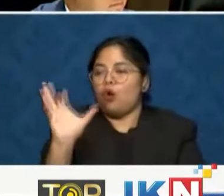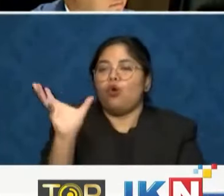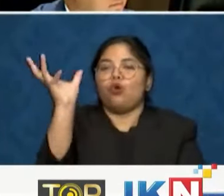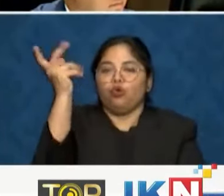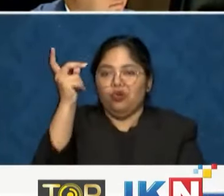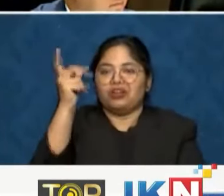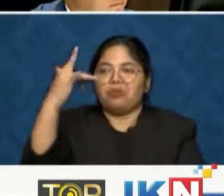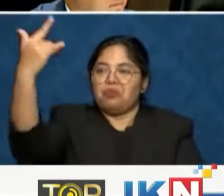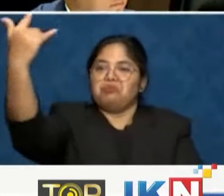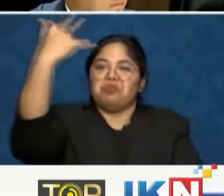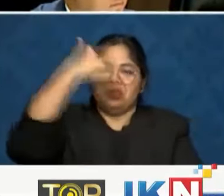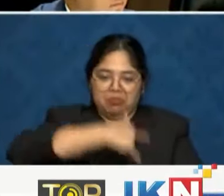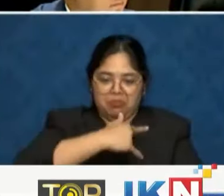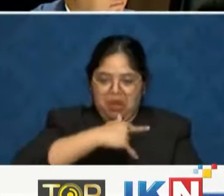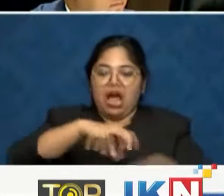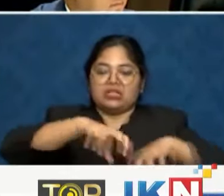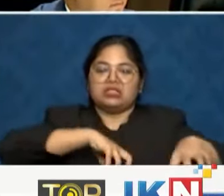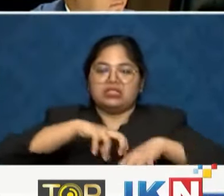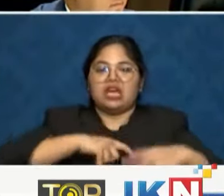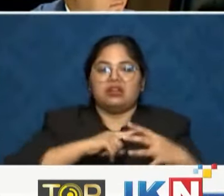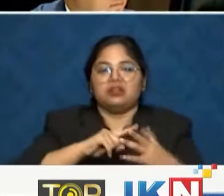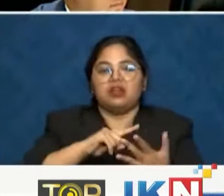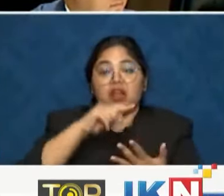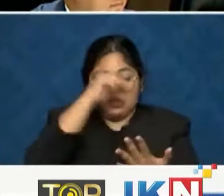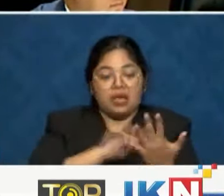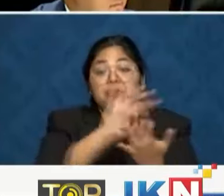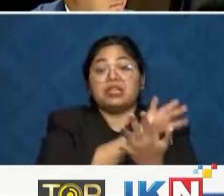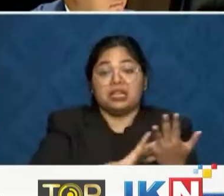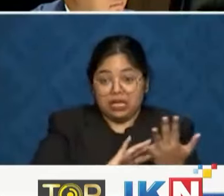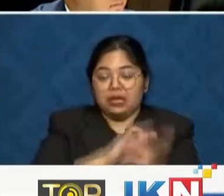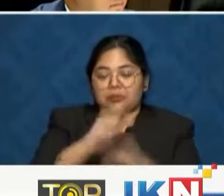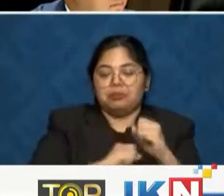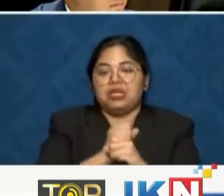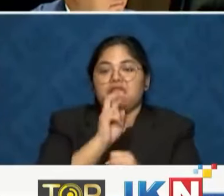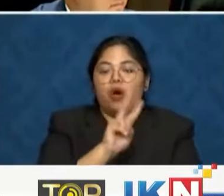บาทในอีก 10 ปีอันนี้ยิ่งตอกย้ำว่าแค่ทำ ตลาดเพราะยังไม่รู้เลยว่าเป็นเรื่องจริง